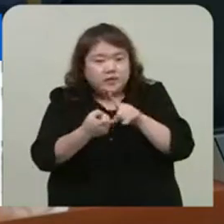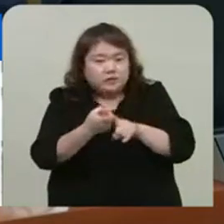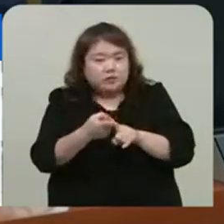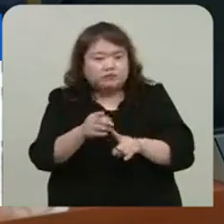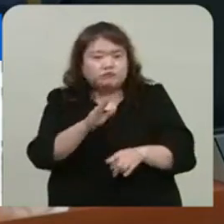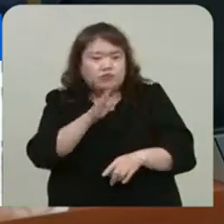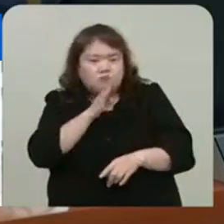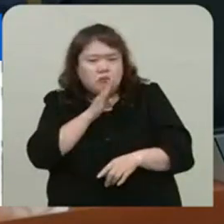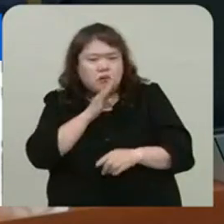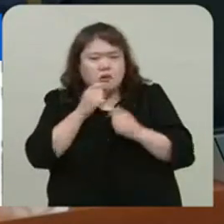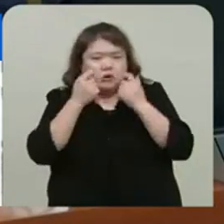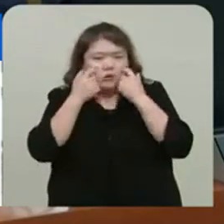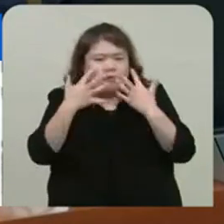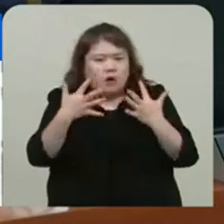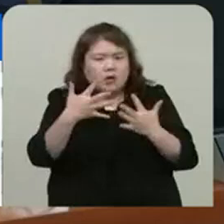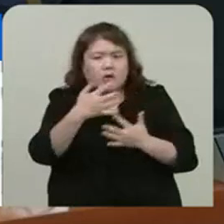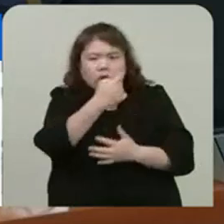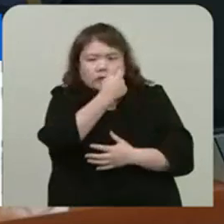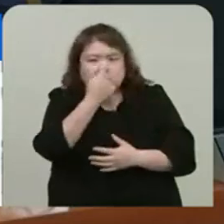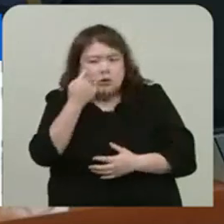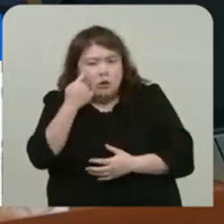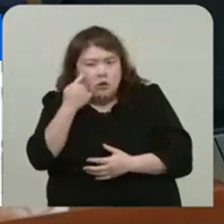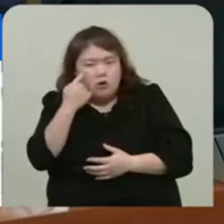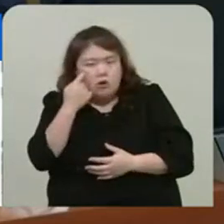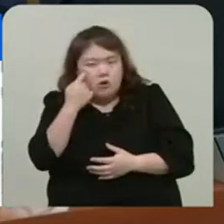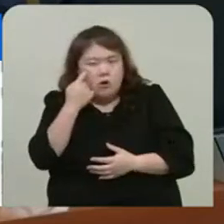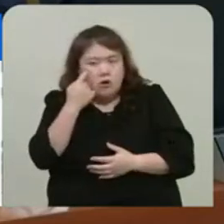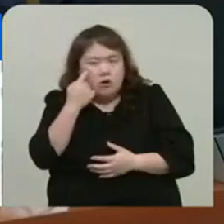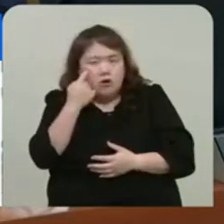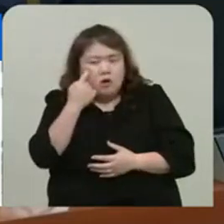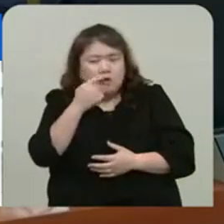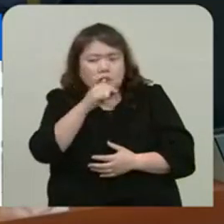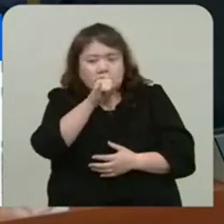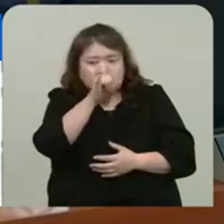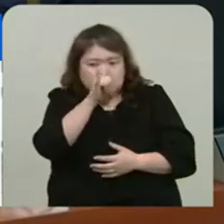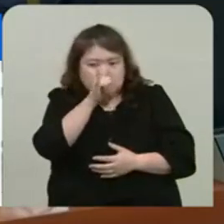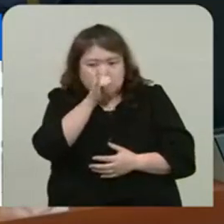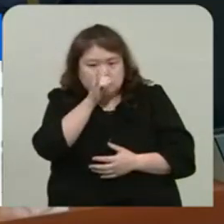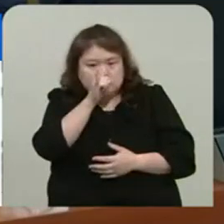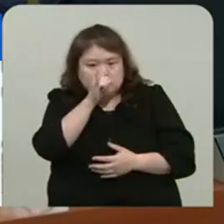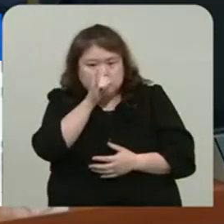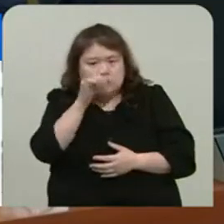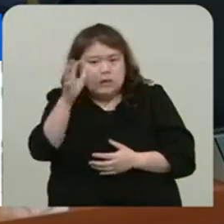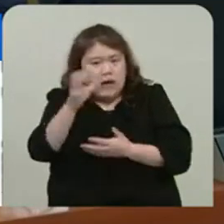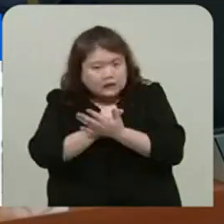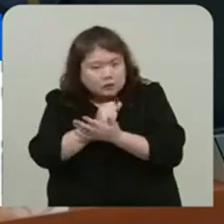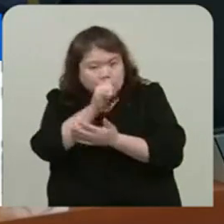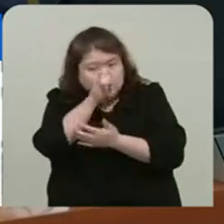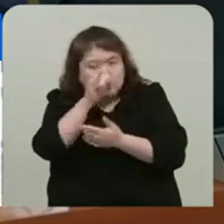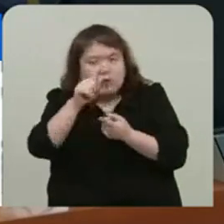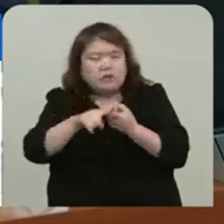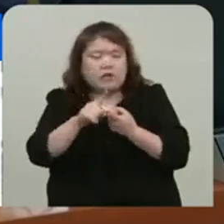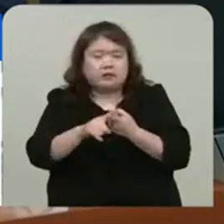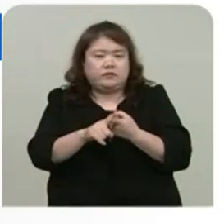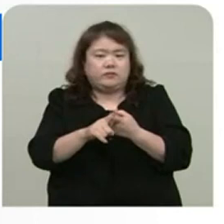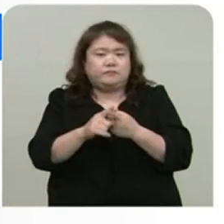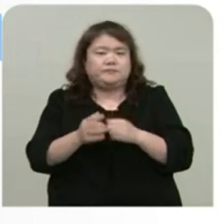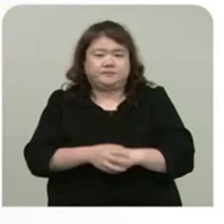그게 과연 좀 정확한 근거를 가지고 됐던 것인지에 대해서...